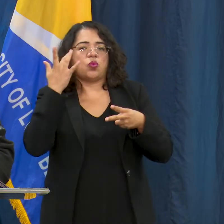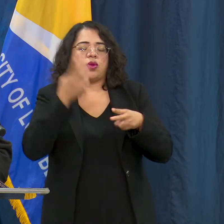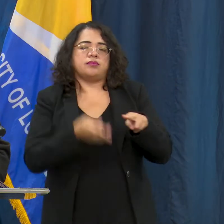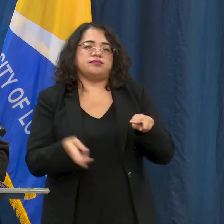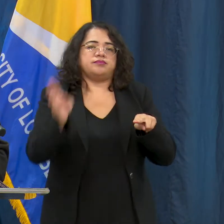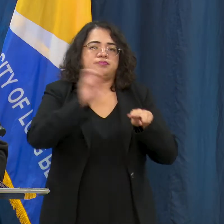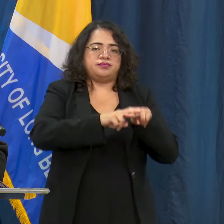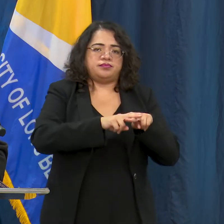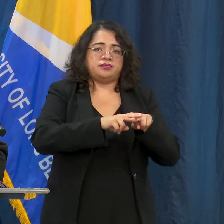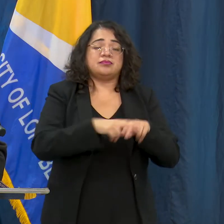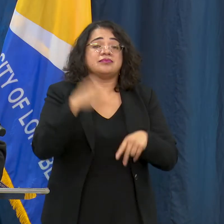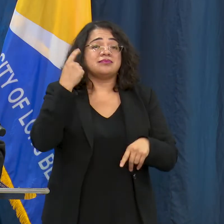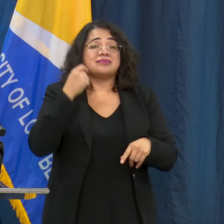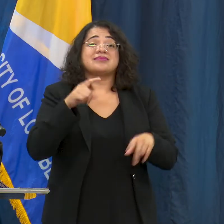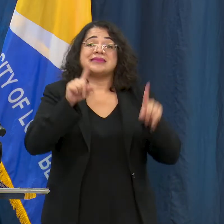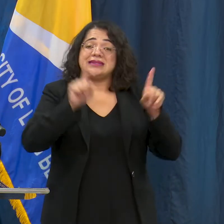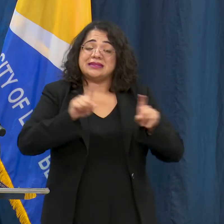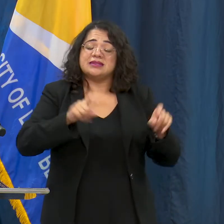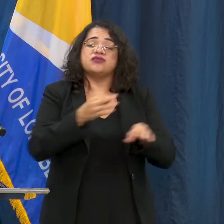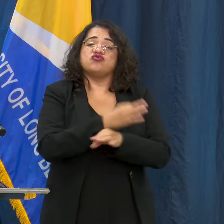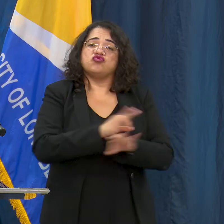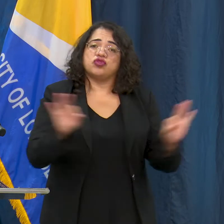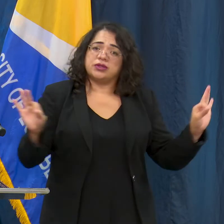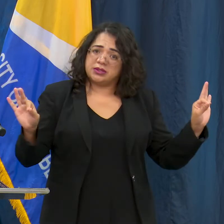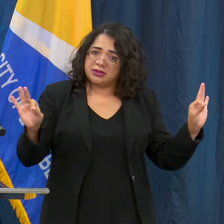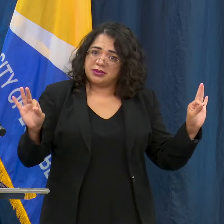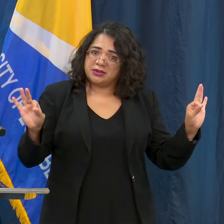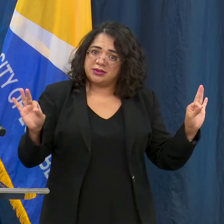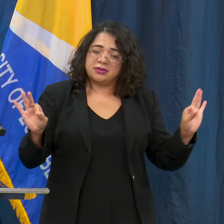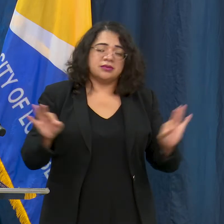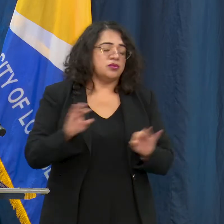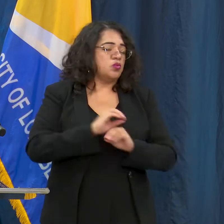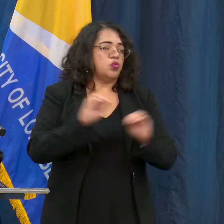pruebas gratuitous del Corona v Rose para todas las personas que si an sin